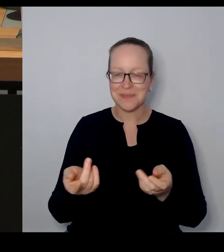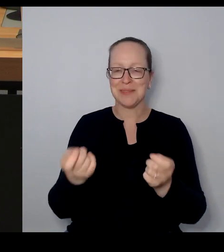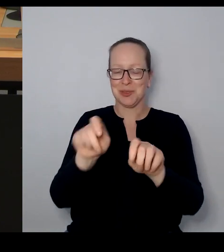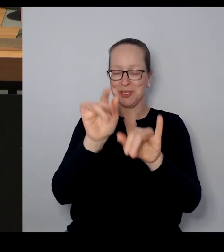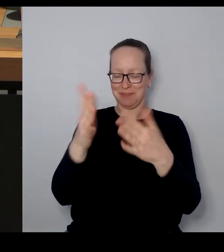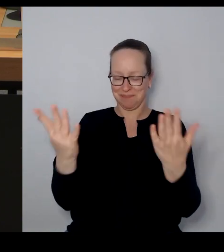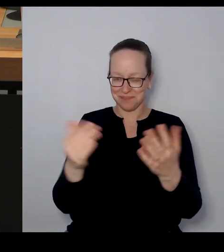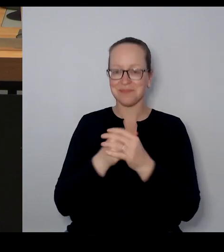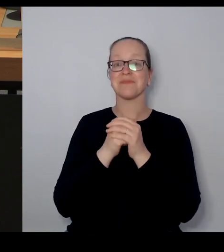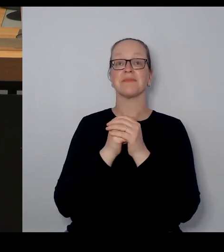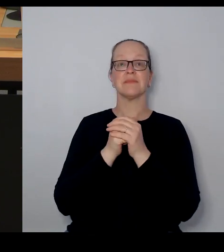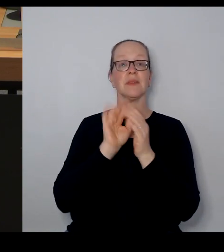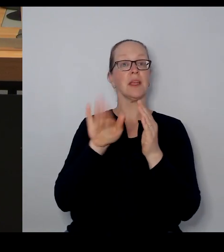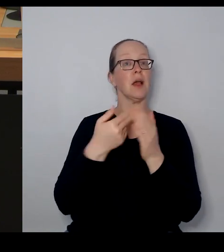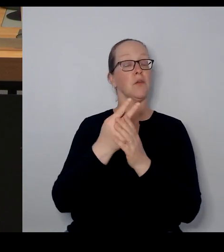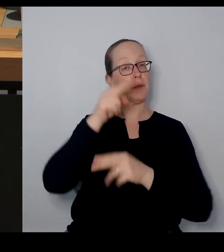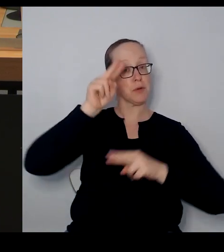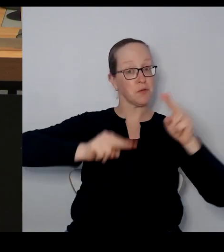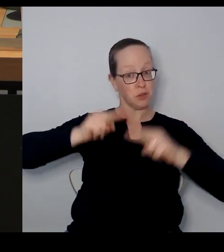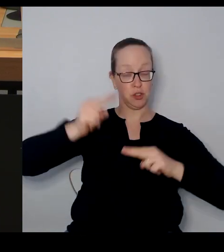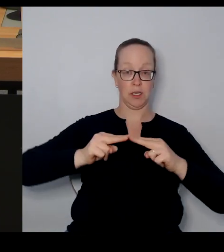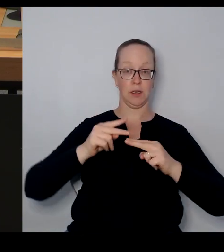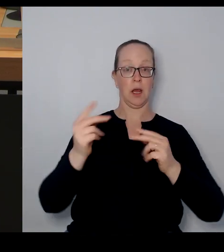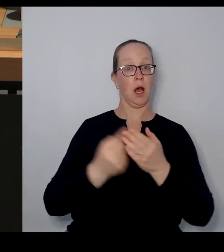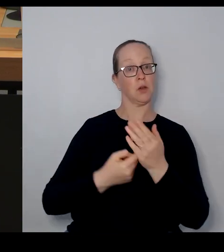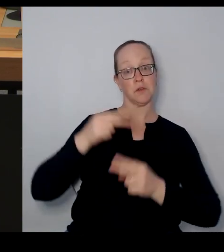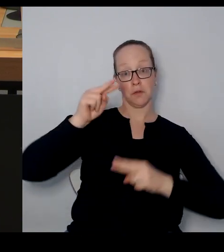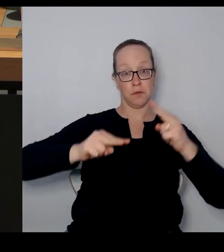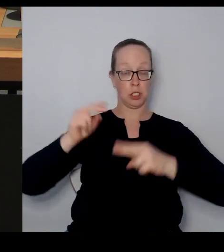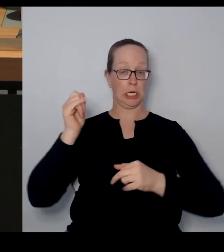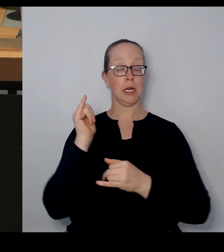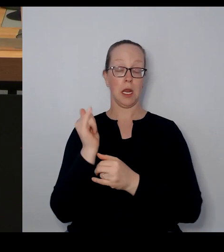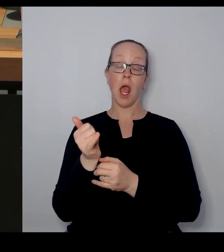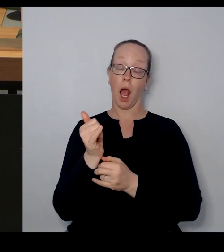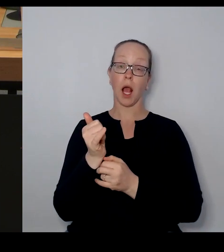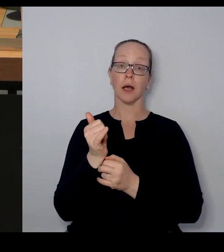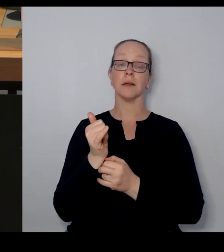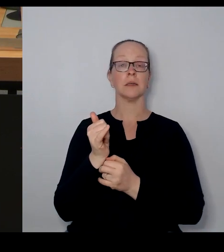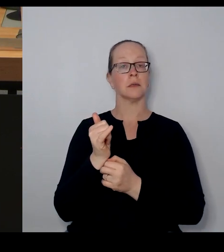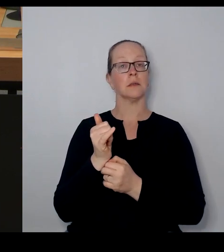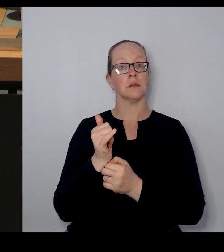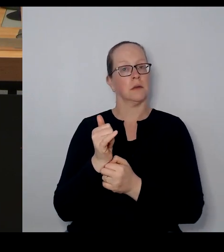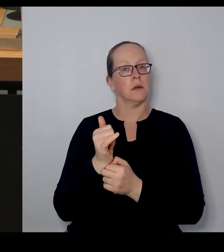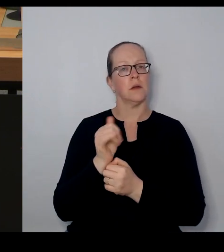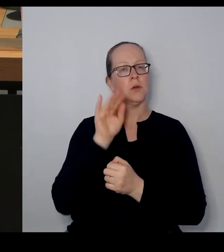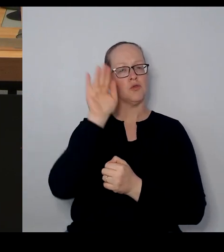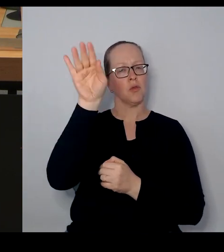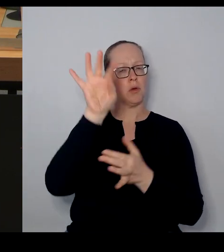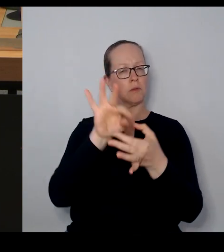Und auf die glaube ich Zukunft gerichtet. Noch mal werden die Herausforderungen größer und nicht kleiner.